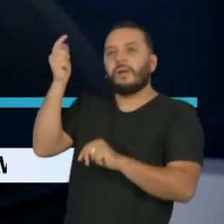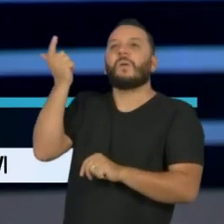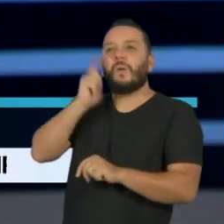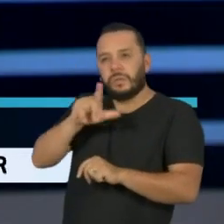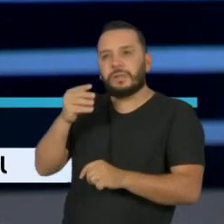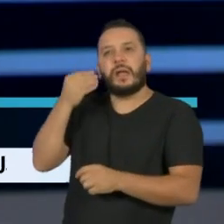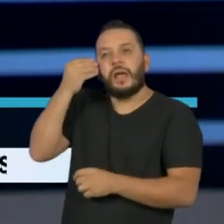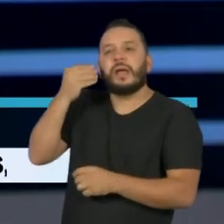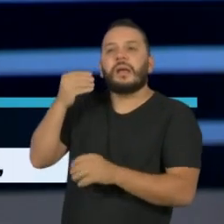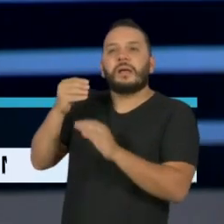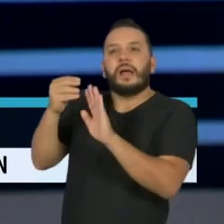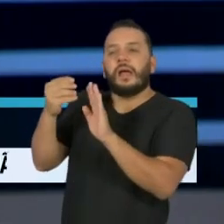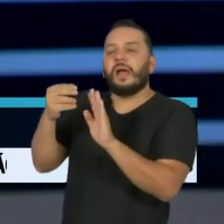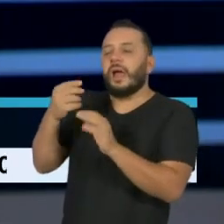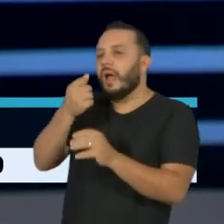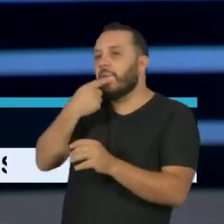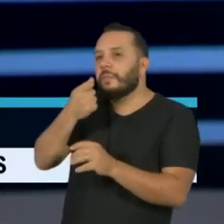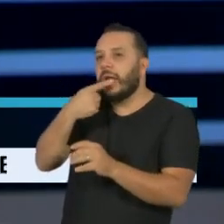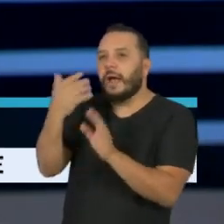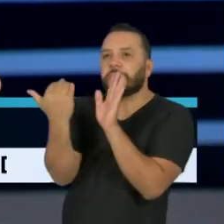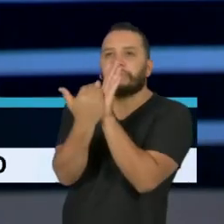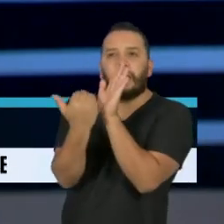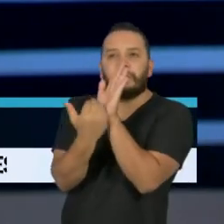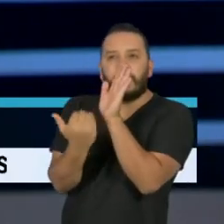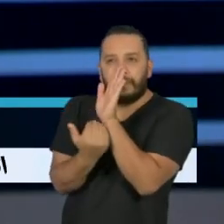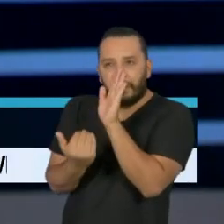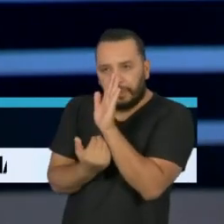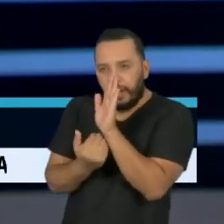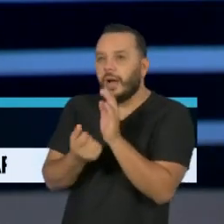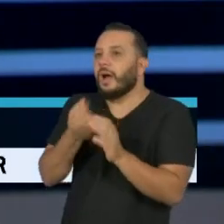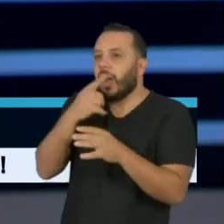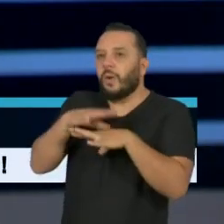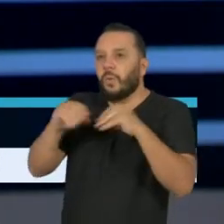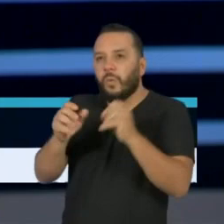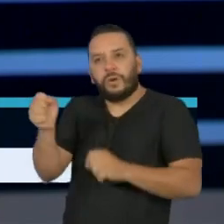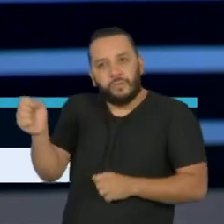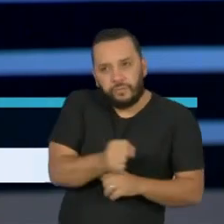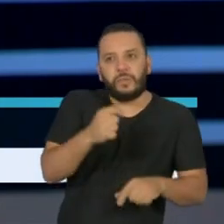abreviar o tempo de doença e colocar a pessoa logo no mercado de trabalho. Isso é uma ansiedade imensa.